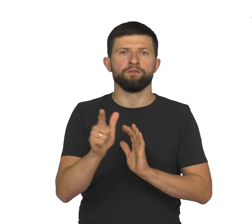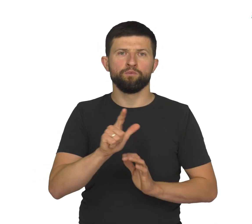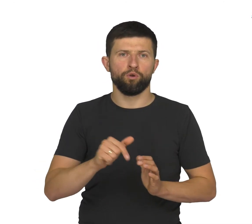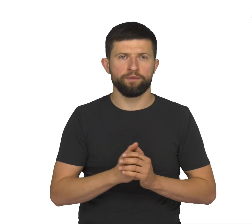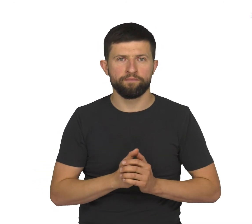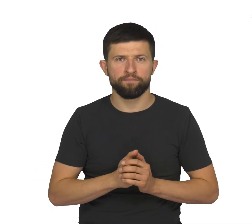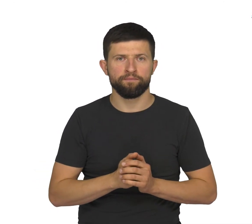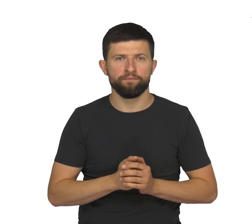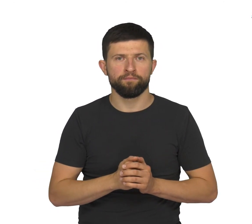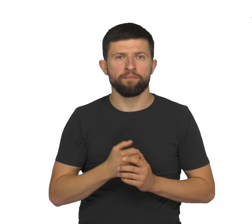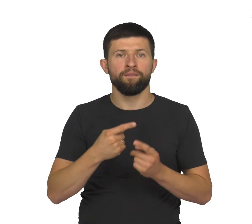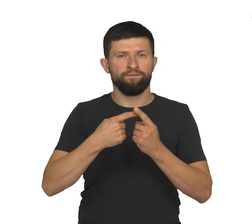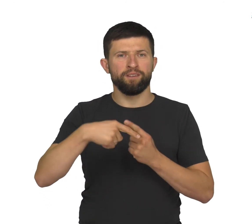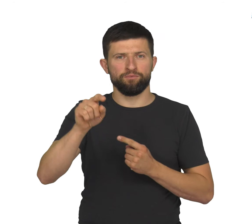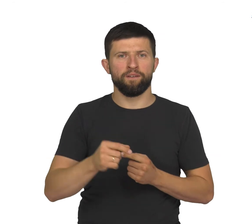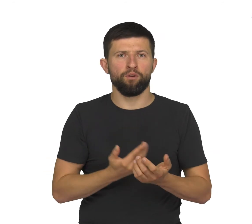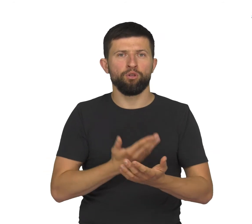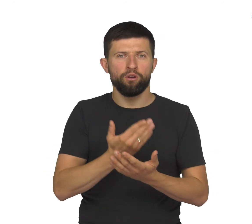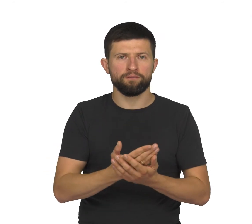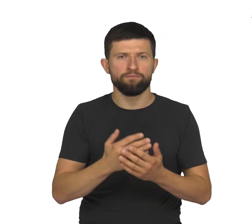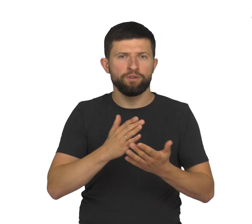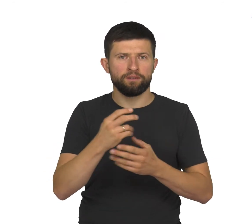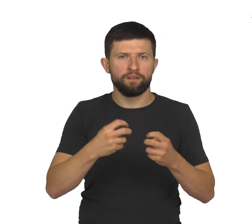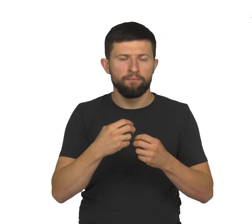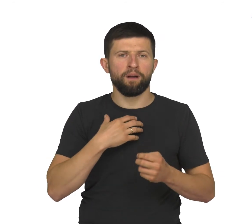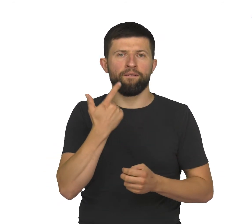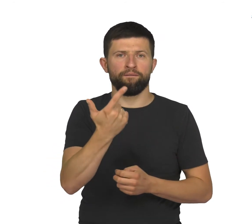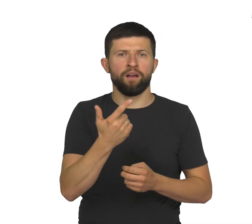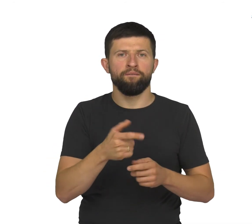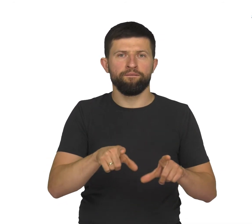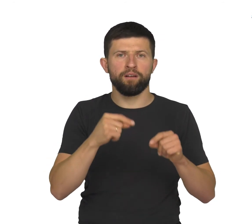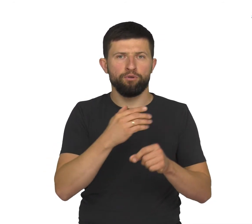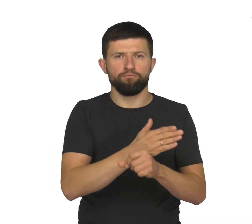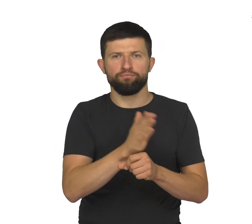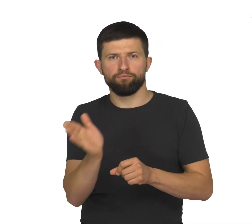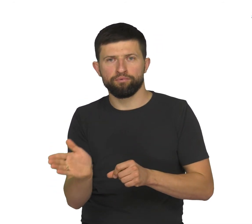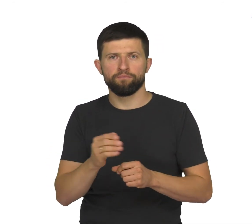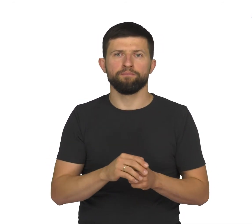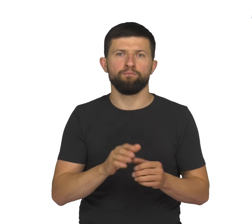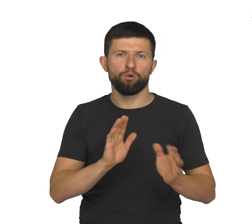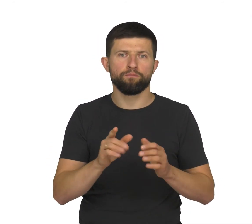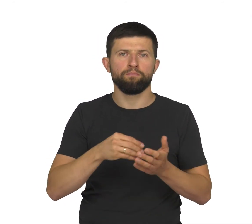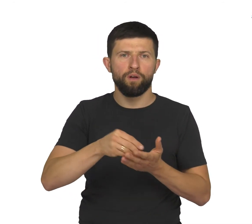online lub przelew bankowy bądź pocztowy. Gotowy odpis